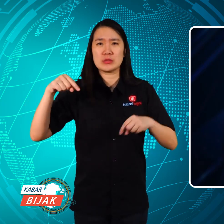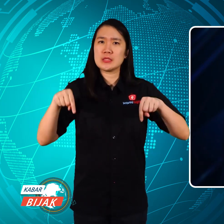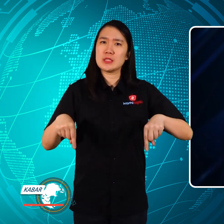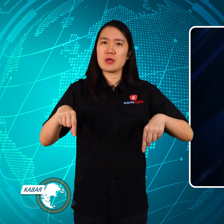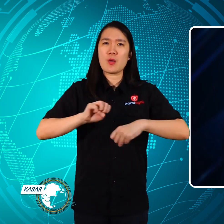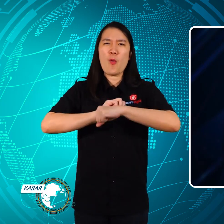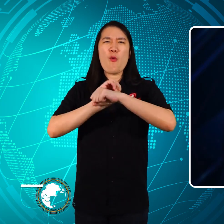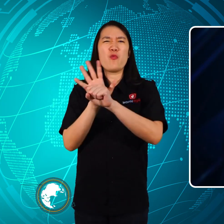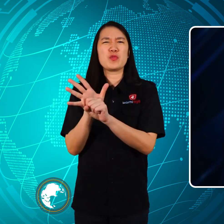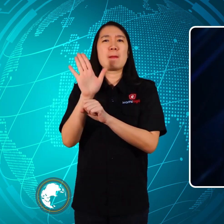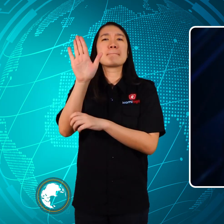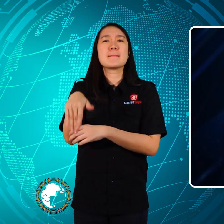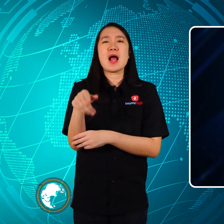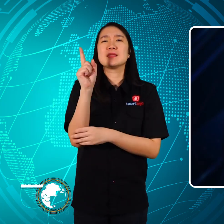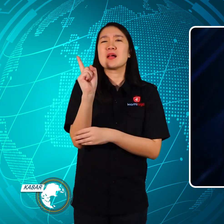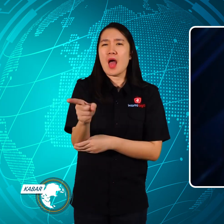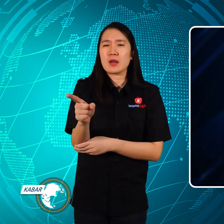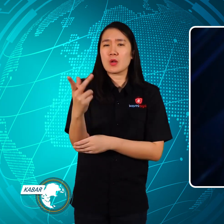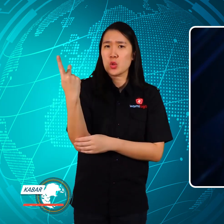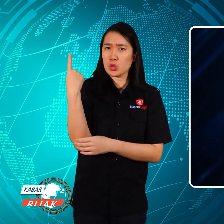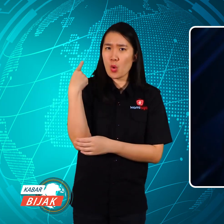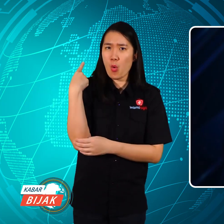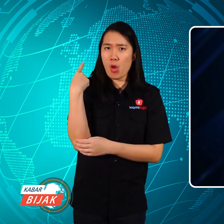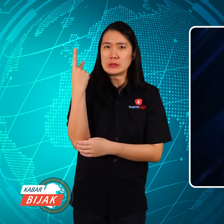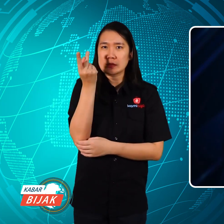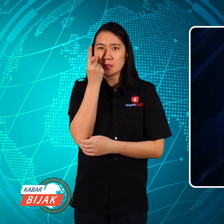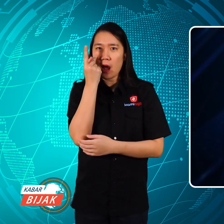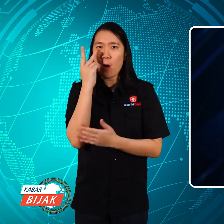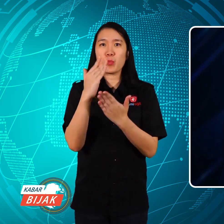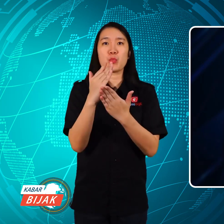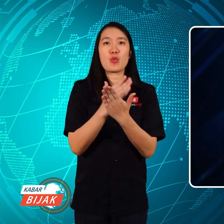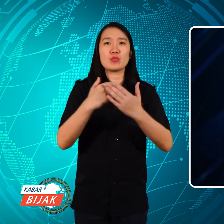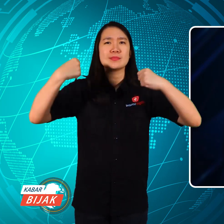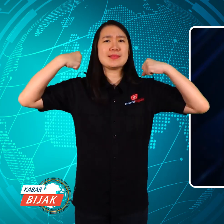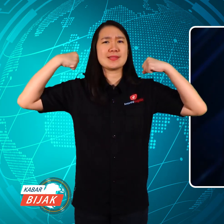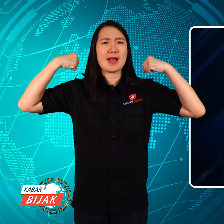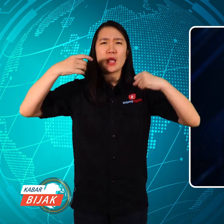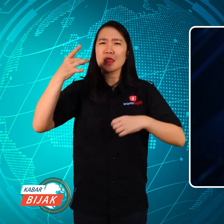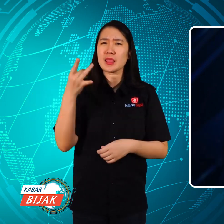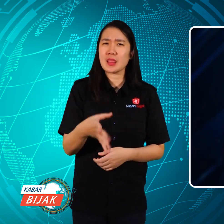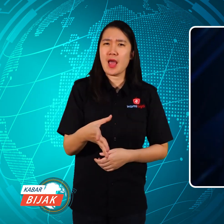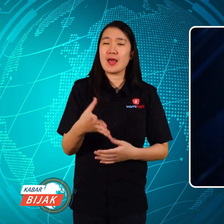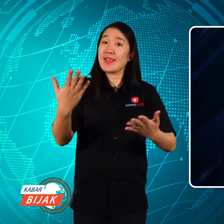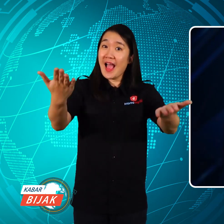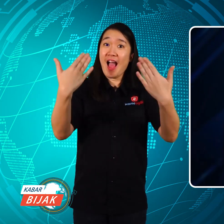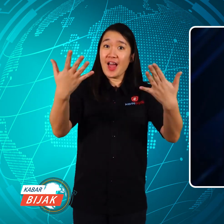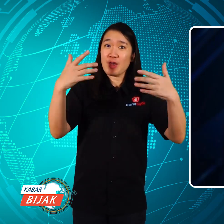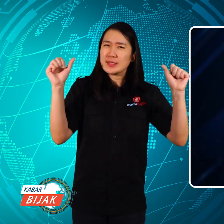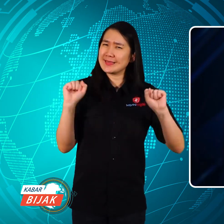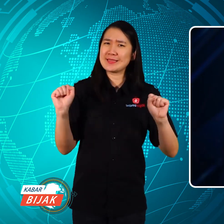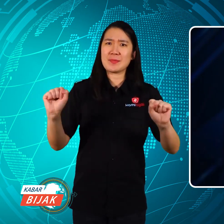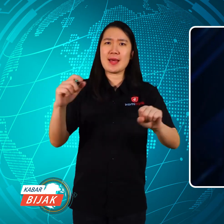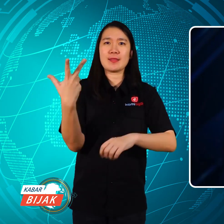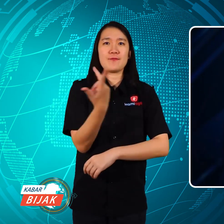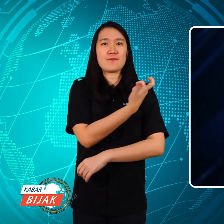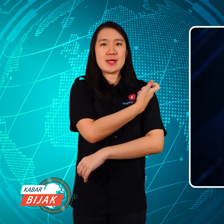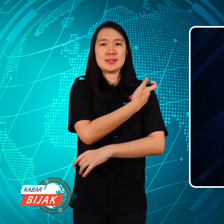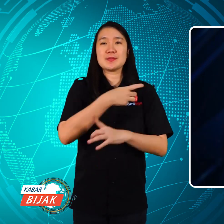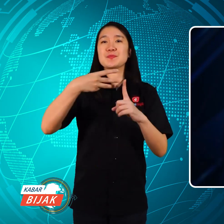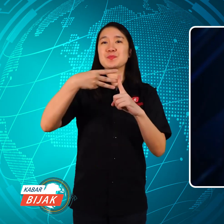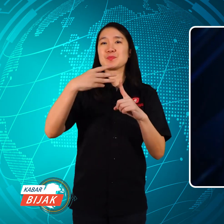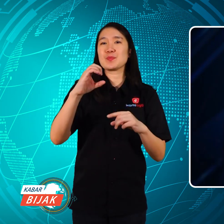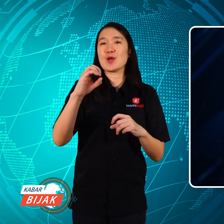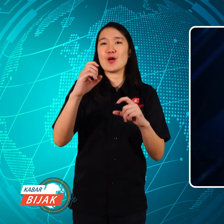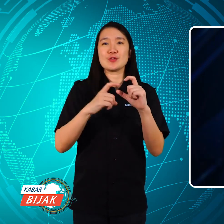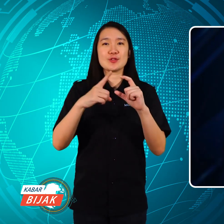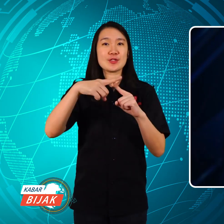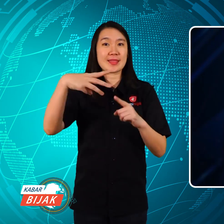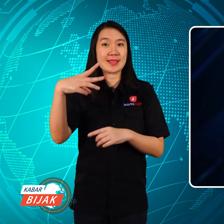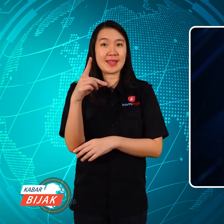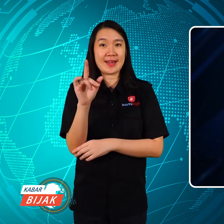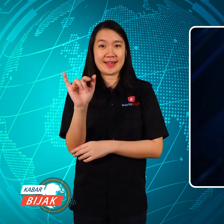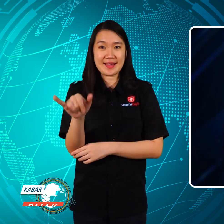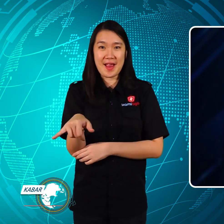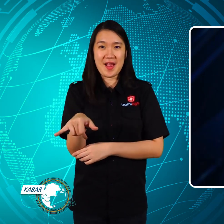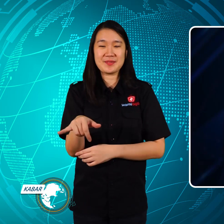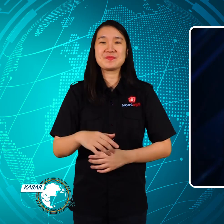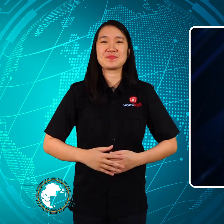Sekarang masih pandemi, semua tetap menjaga prokes secara ketat dan segera divaksin booster ya.